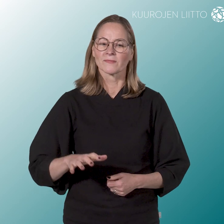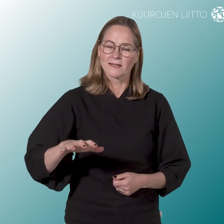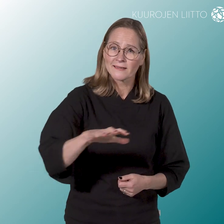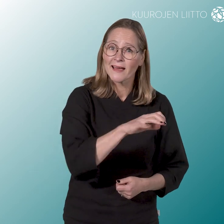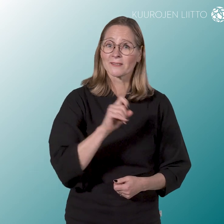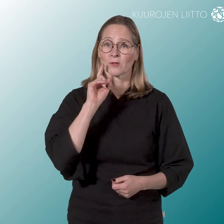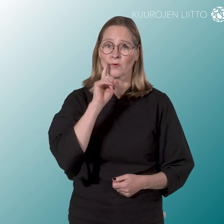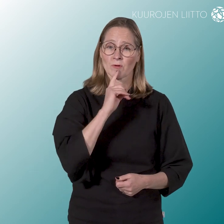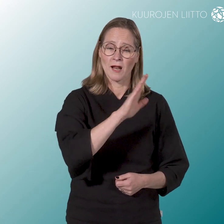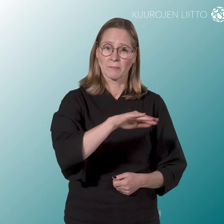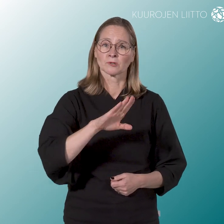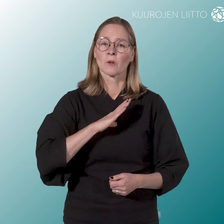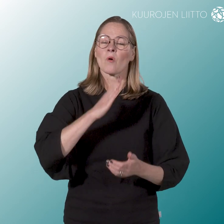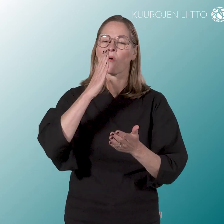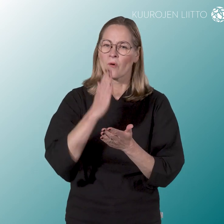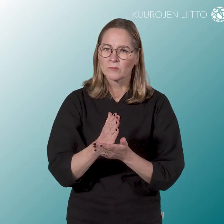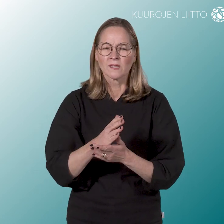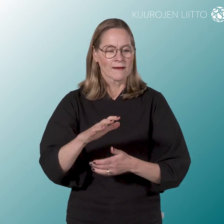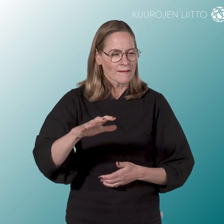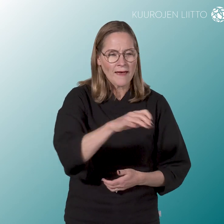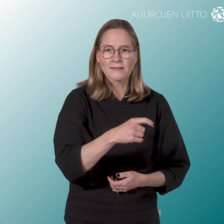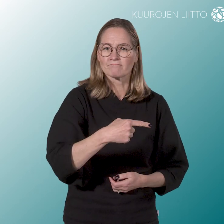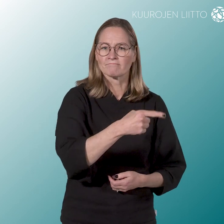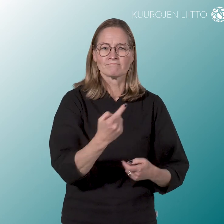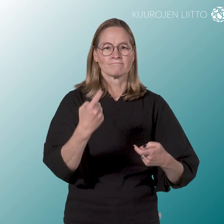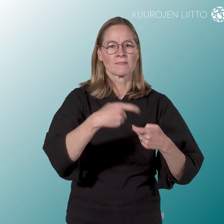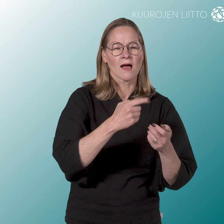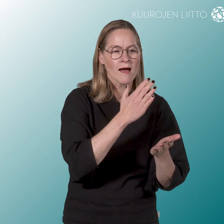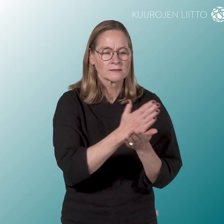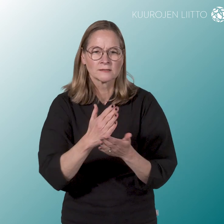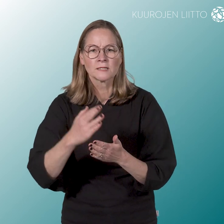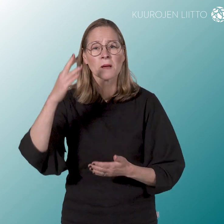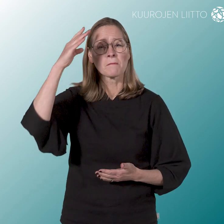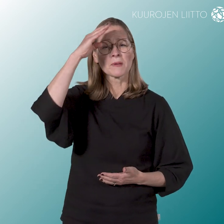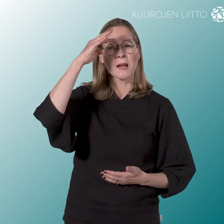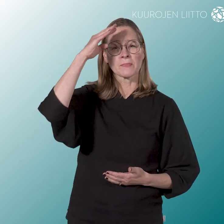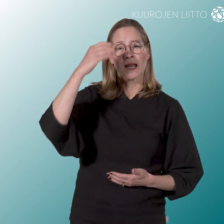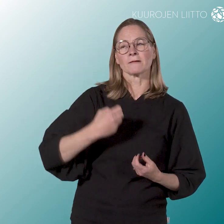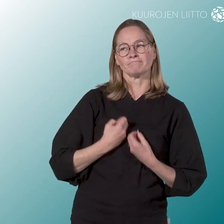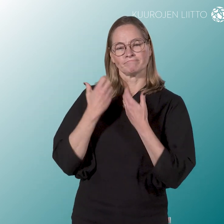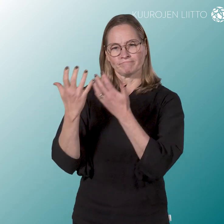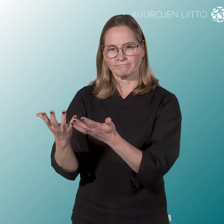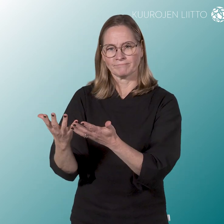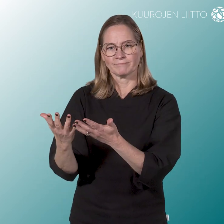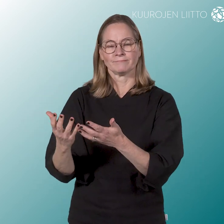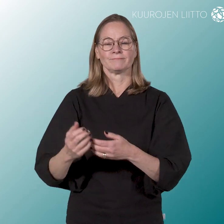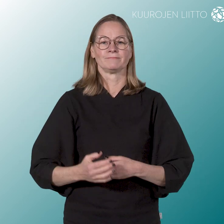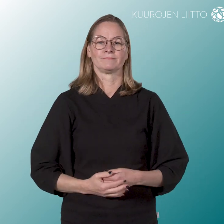Kaikilla kuuroilla lapsilla on oikeus ilmaista mielipiteensä kaikissa heitä koskevissa asioissa.